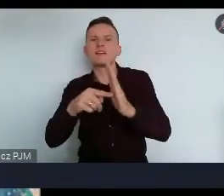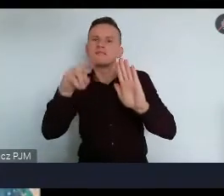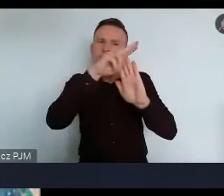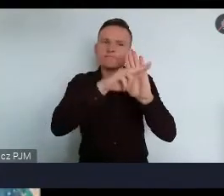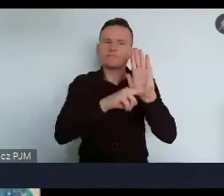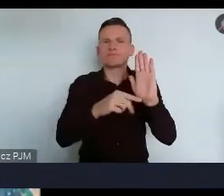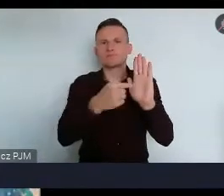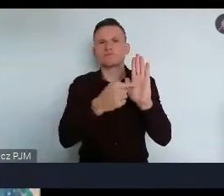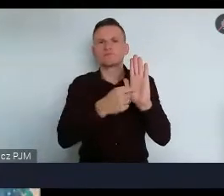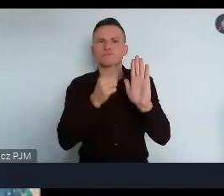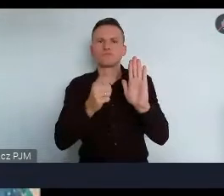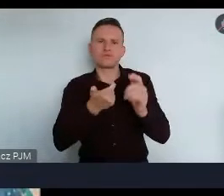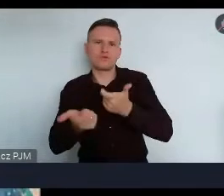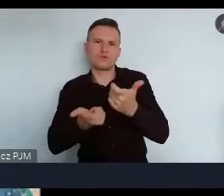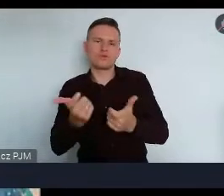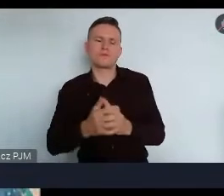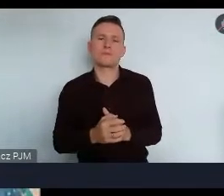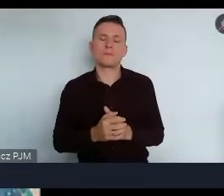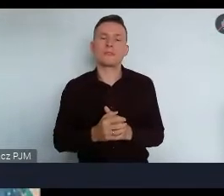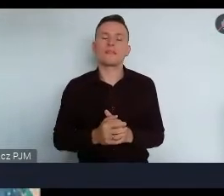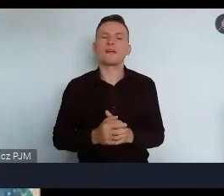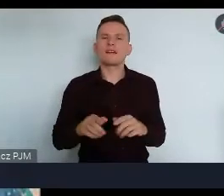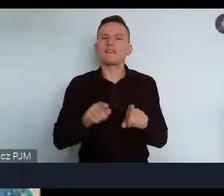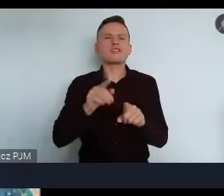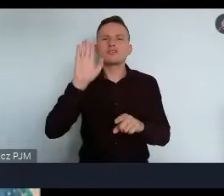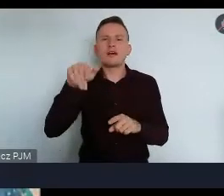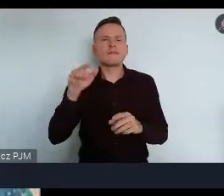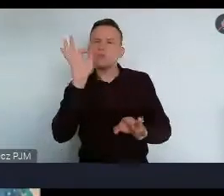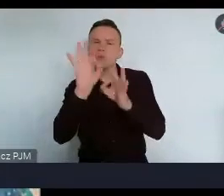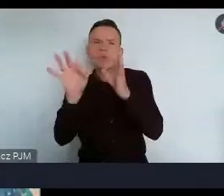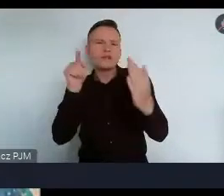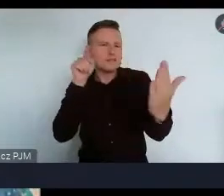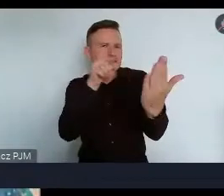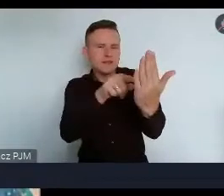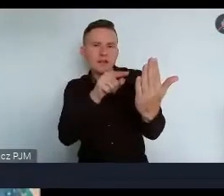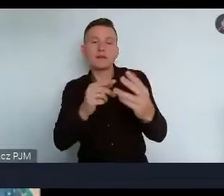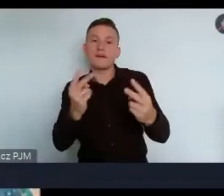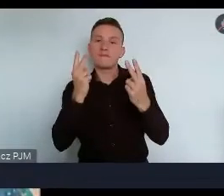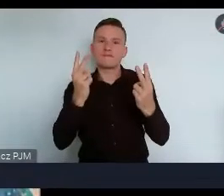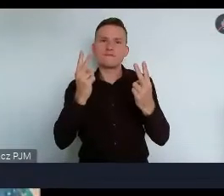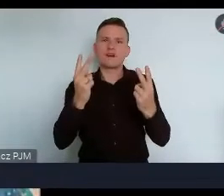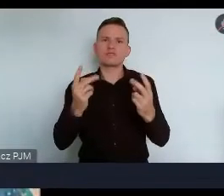które są ukierunkowane na konkretny cel ważne jest podejście holistyczne i upewnienie się,